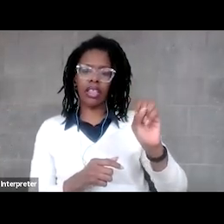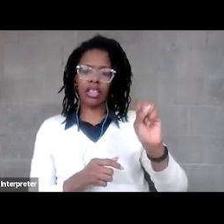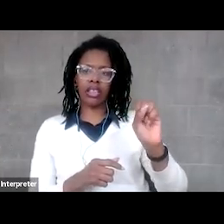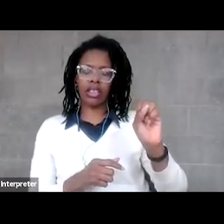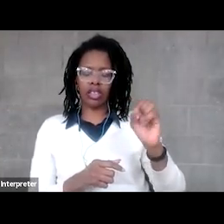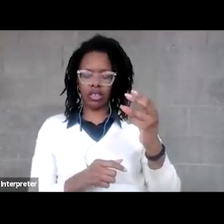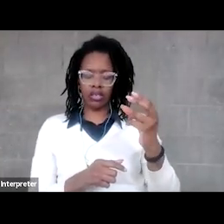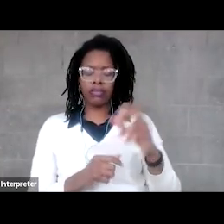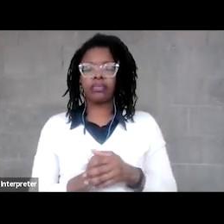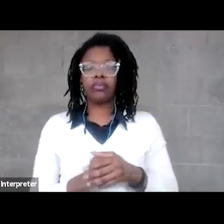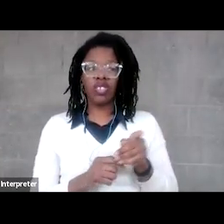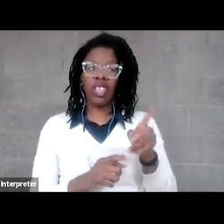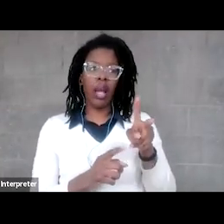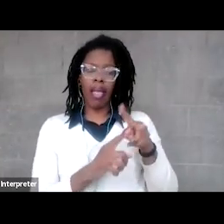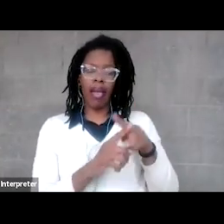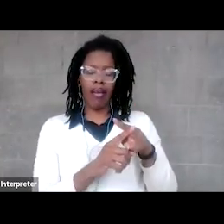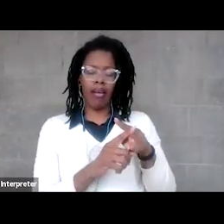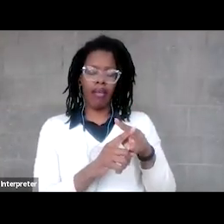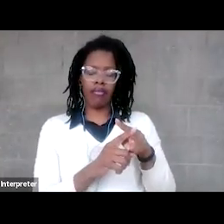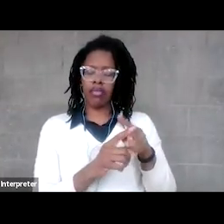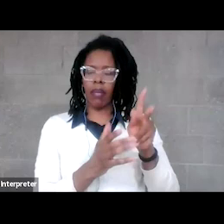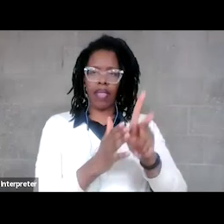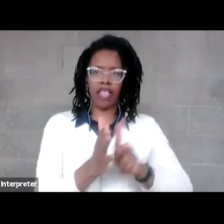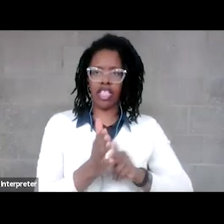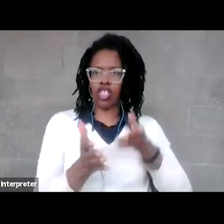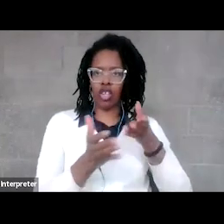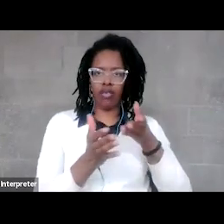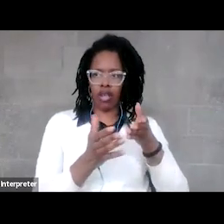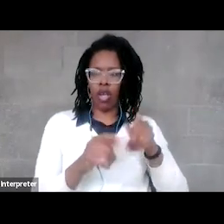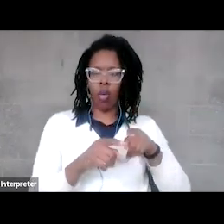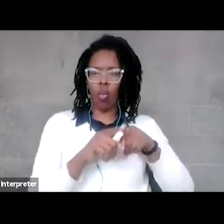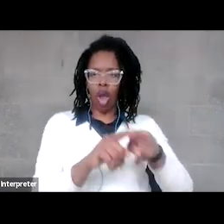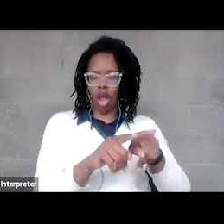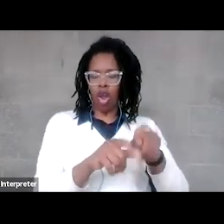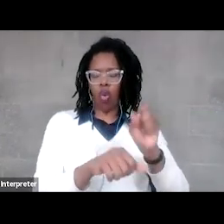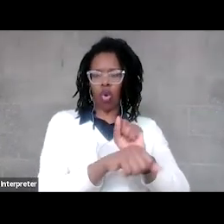de estas políticas y servicios mientras trabaja en el proceso SOAR.